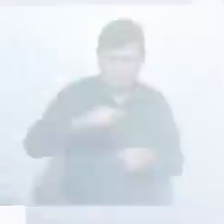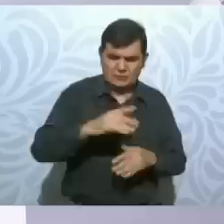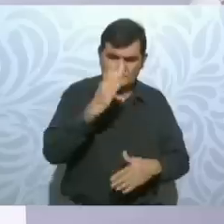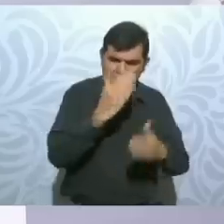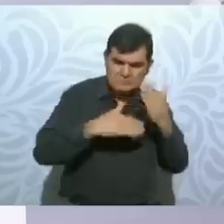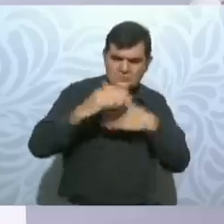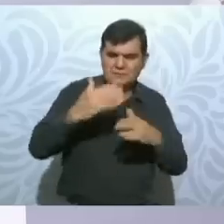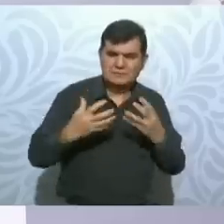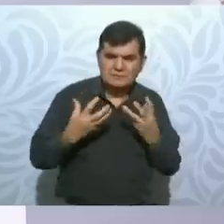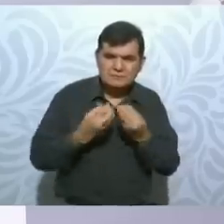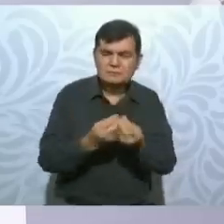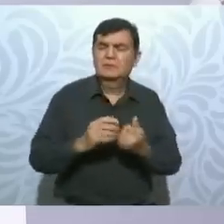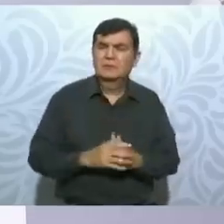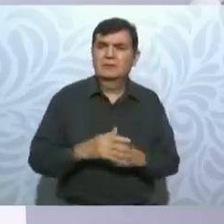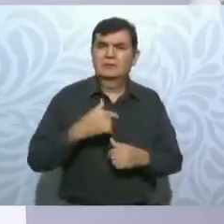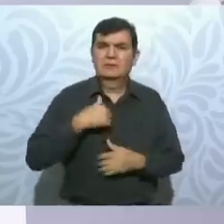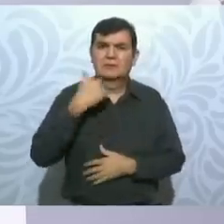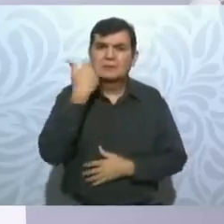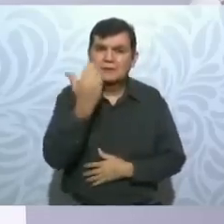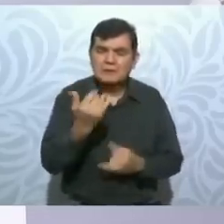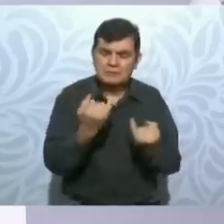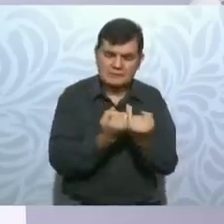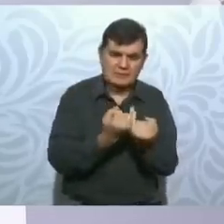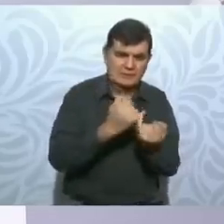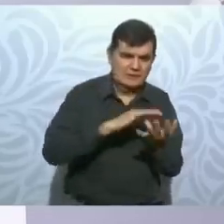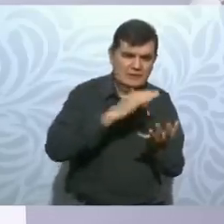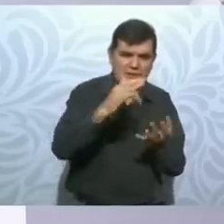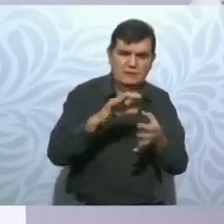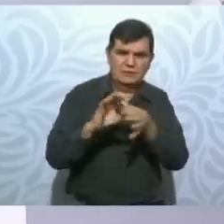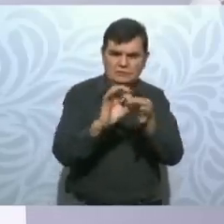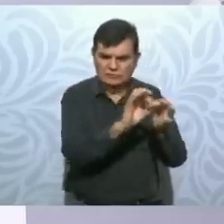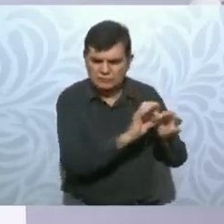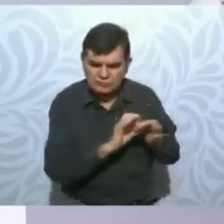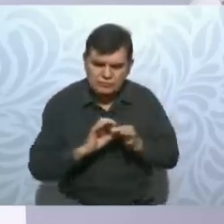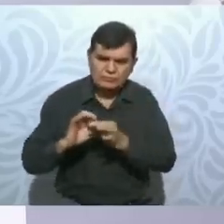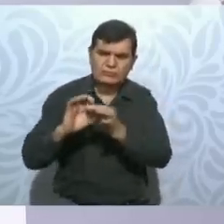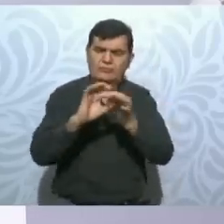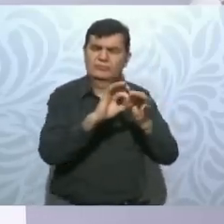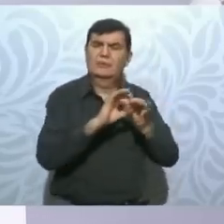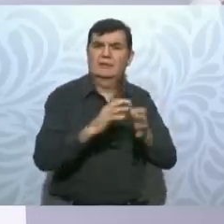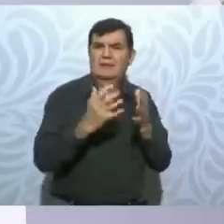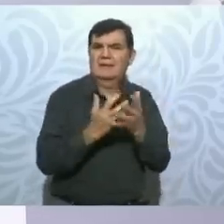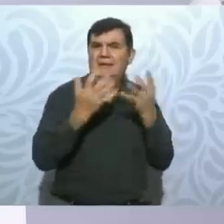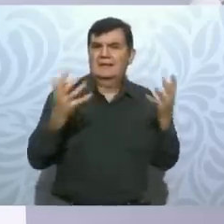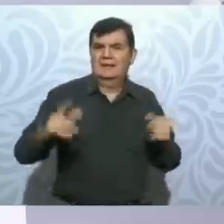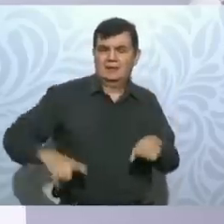de México ha mencionado que a través de cuatro ejes principales se logrará mantener la paz y